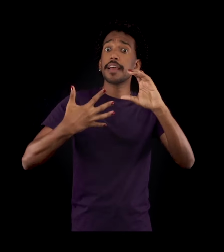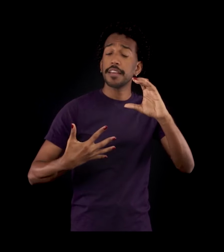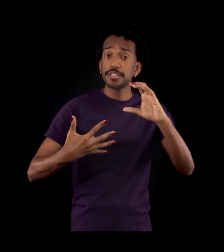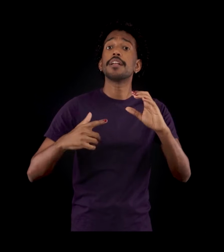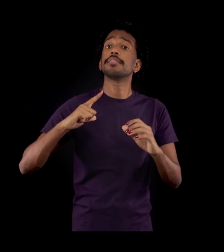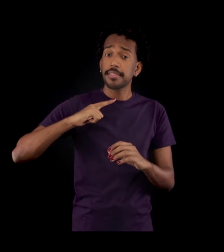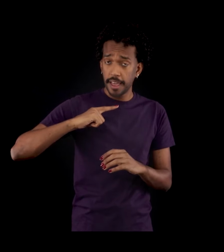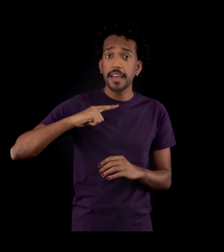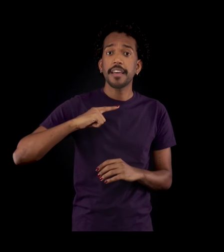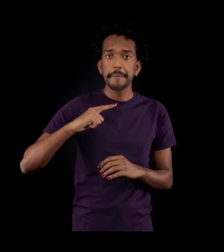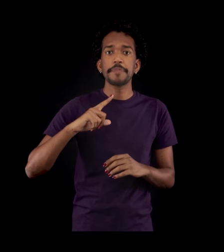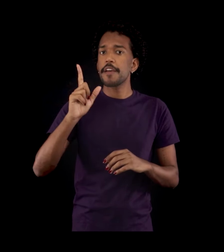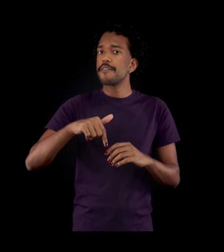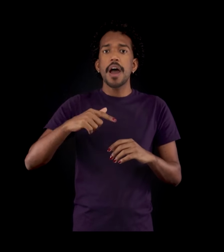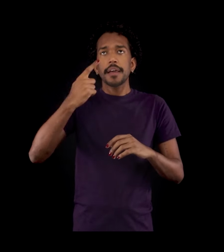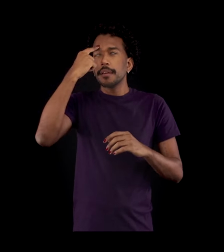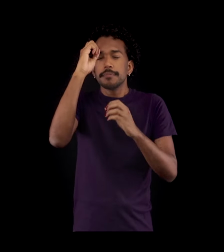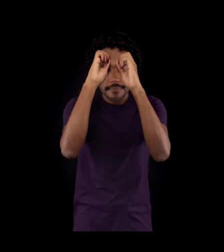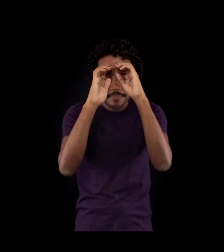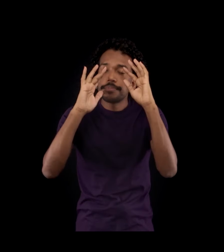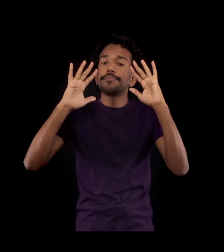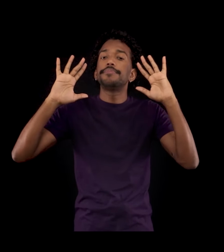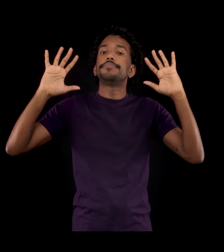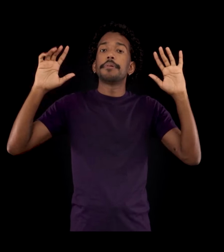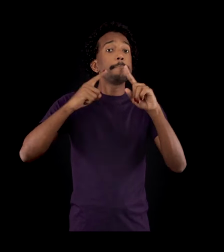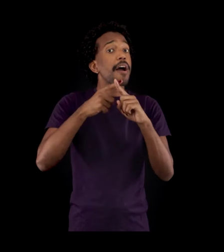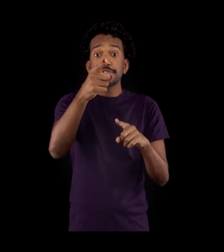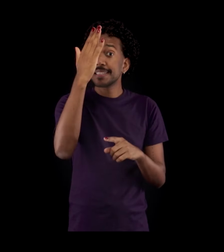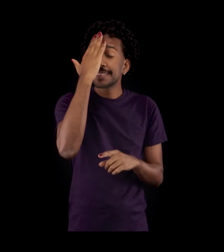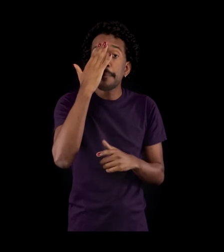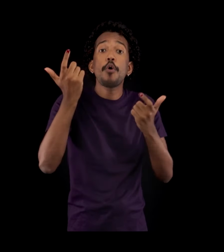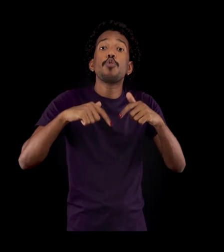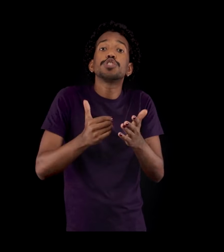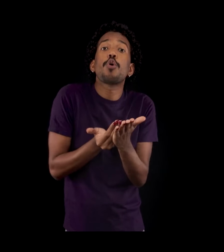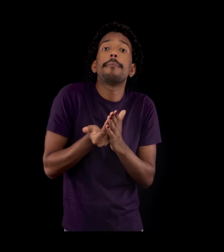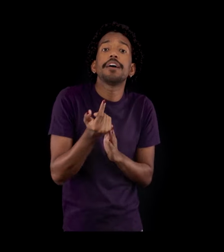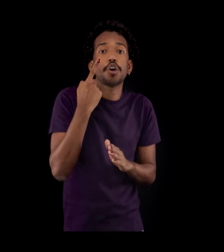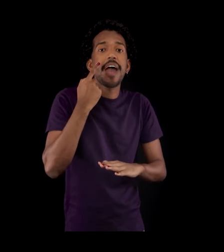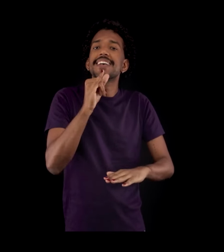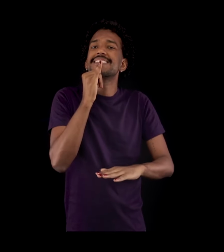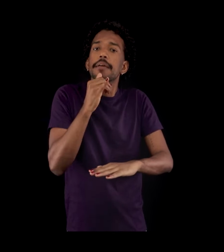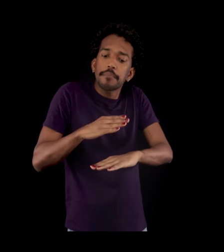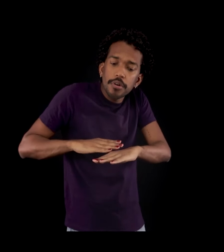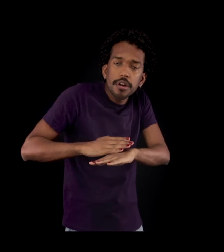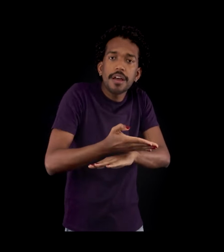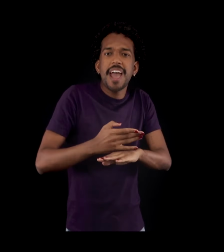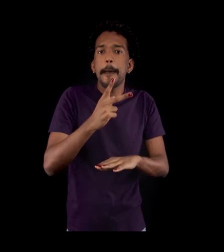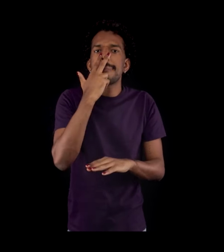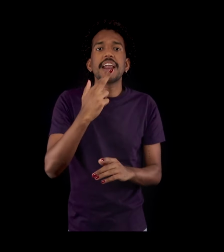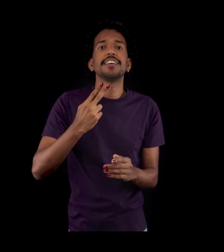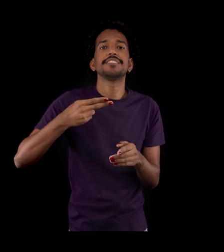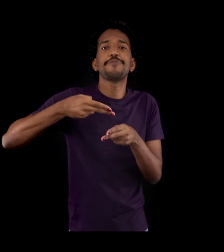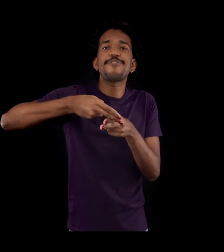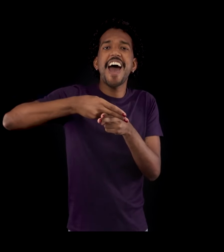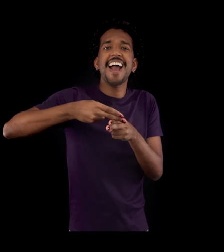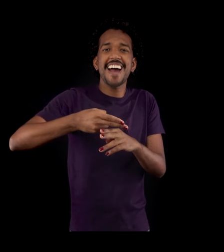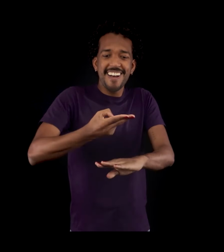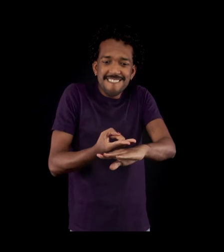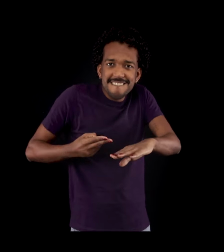A partir daí, você vai abstrair, mas sabe de onde vem, você começa a fazer de conta que está amolando uma faca,